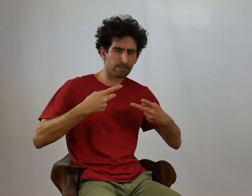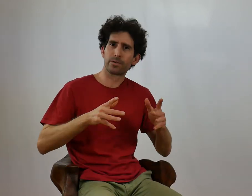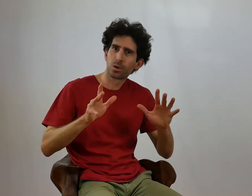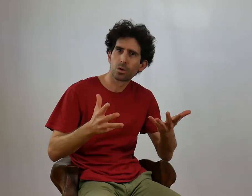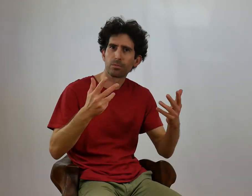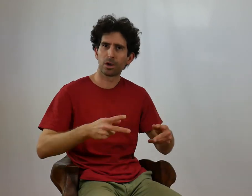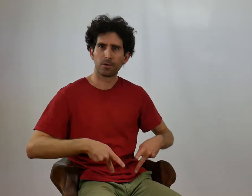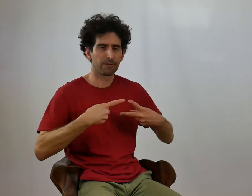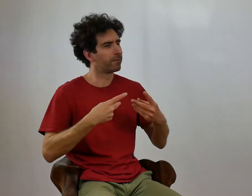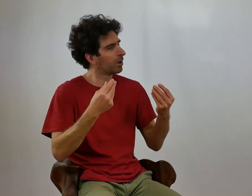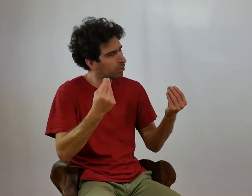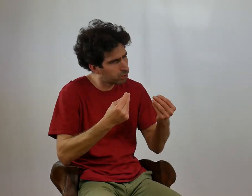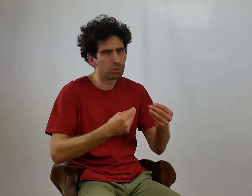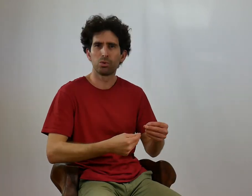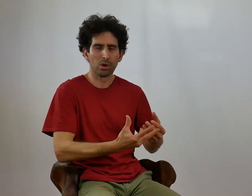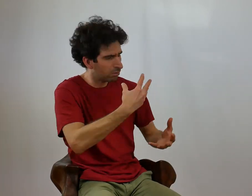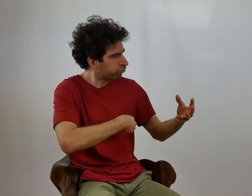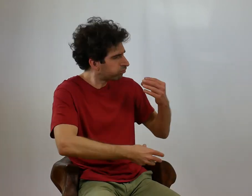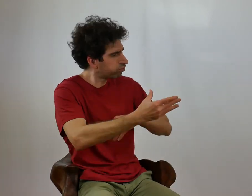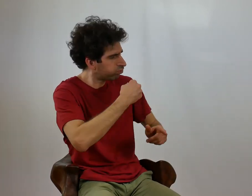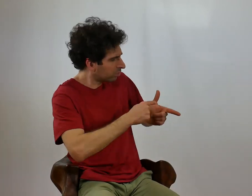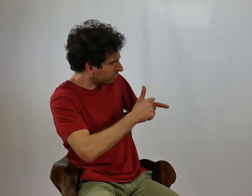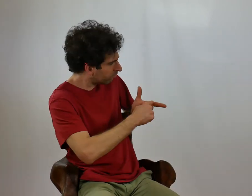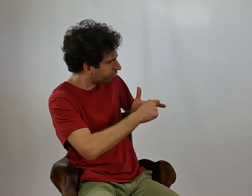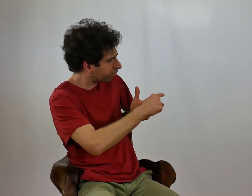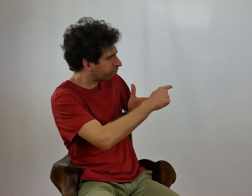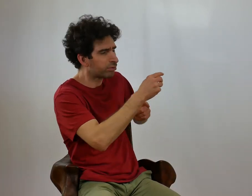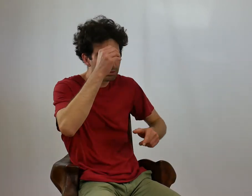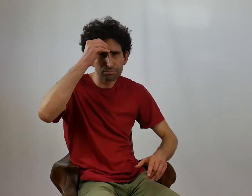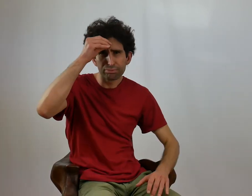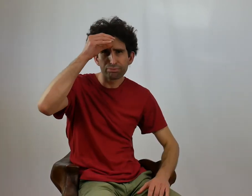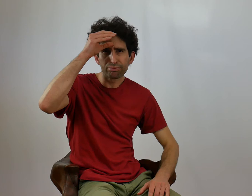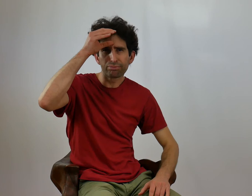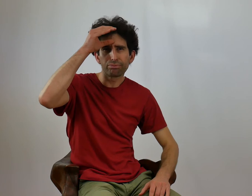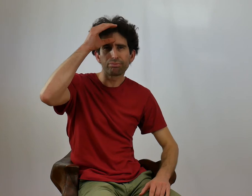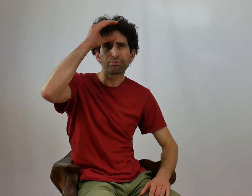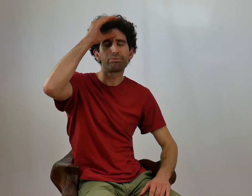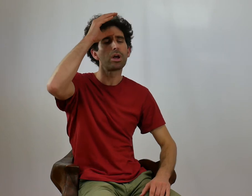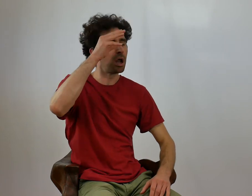Comment il vit ? Où il vit ? La courbe remonte, vos connaissances augmentent.